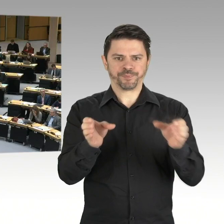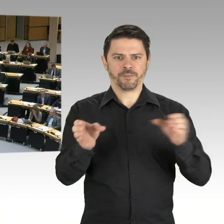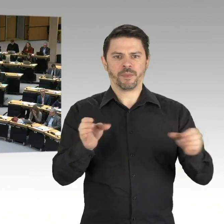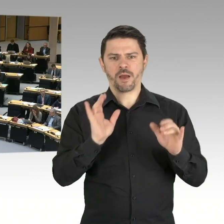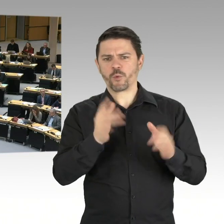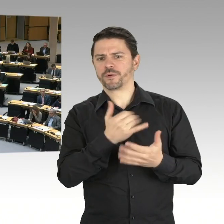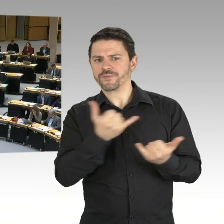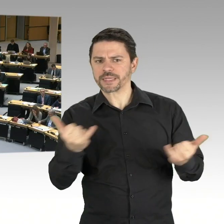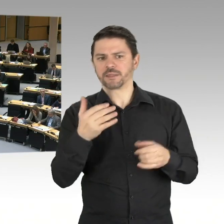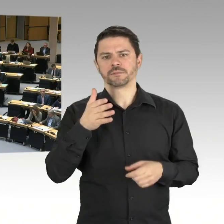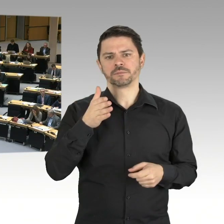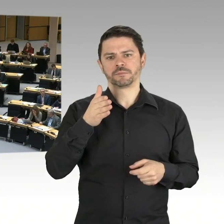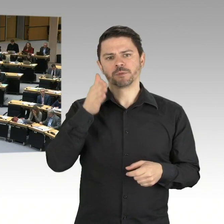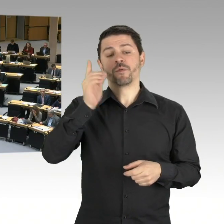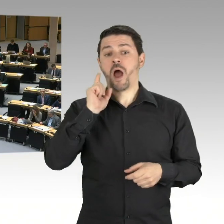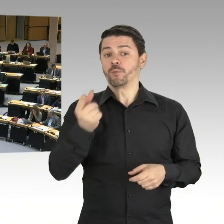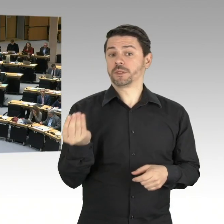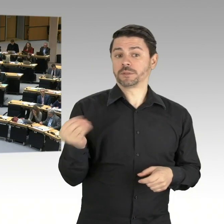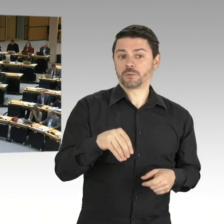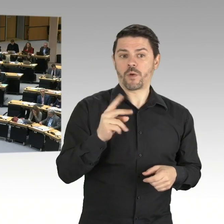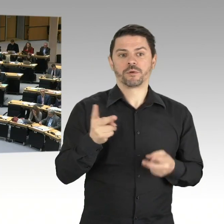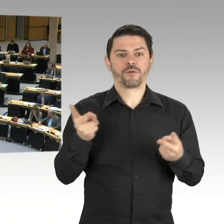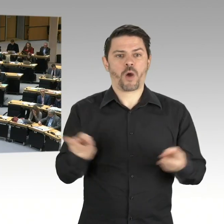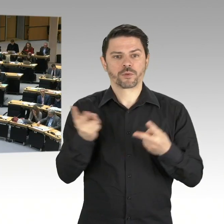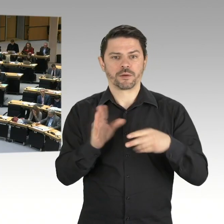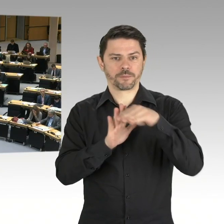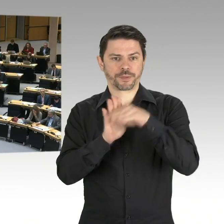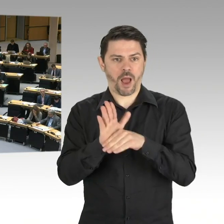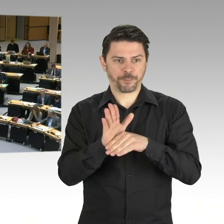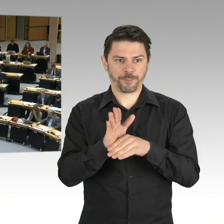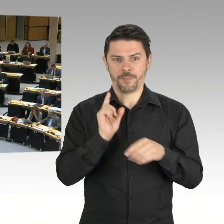dass wir auch eine sinnvolle gute Energiewende im Gebäudebereich für Berlin hinbekommen.